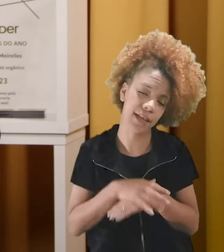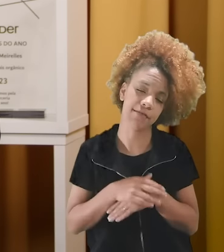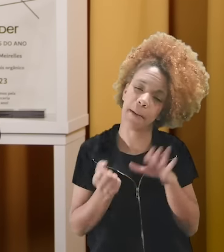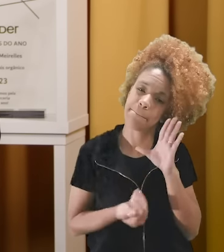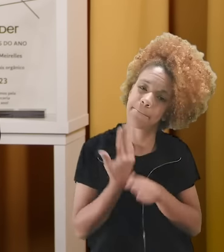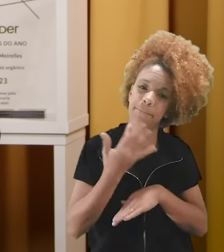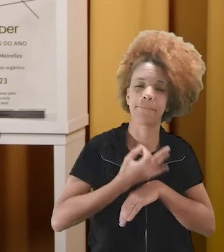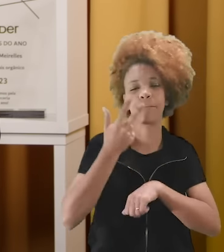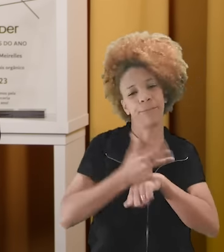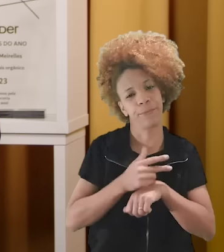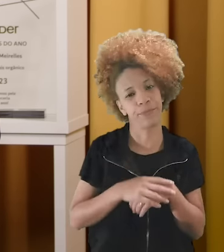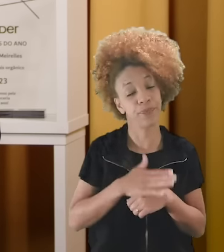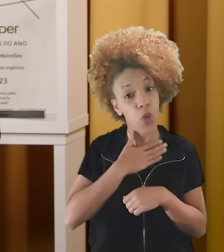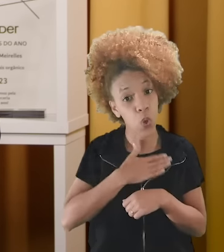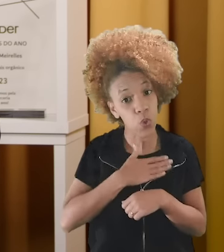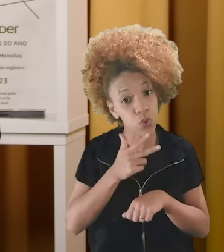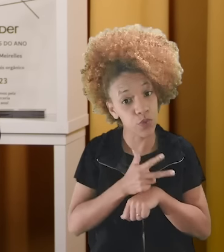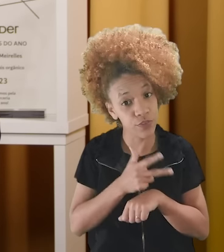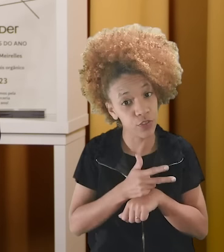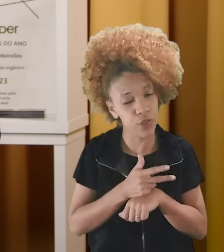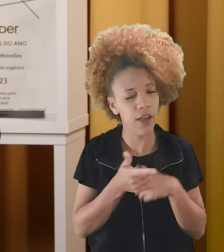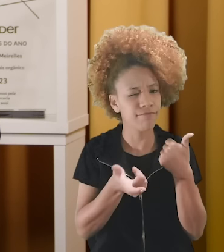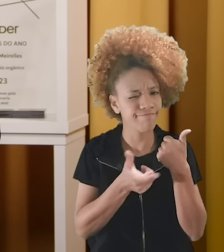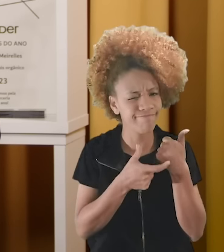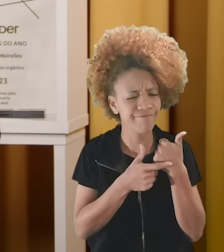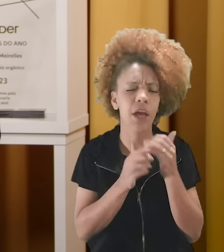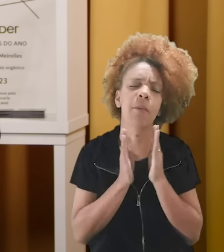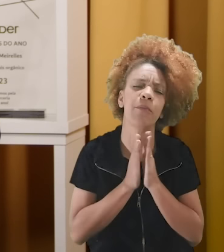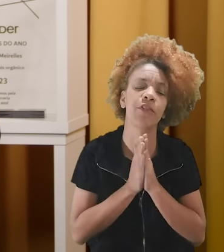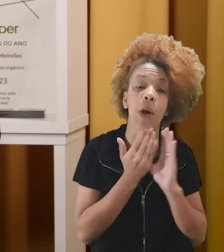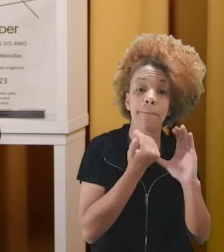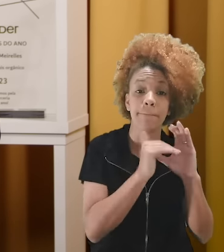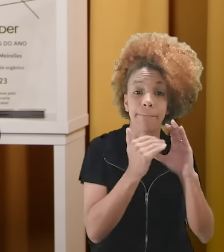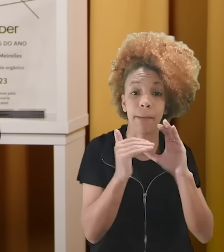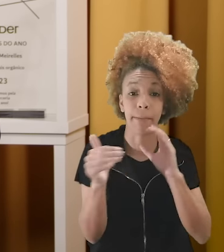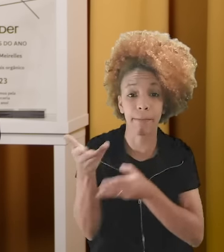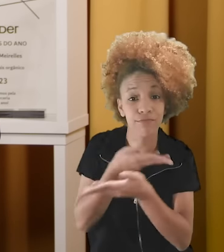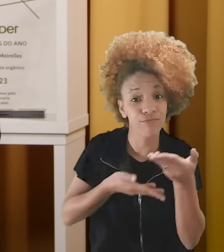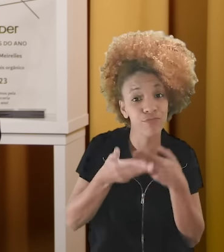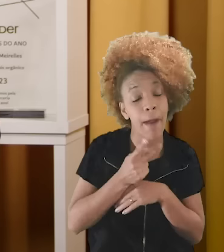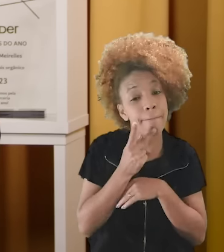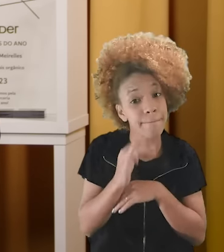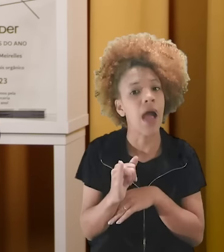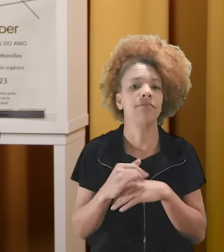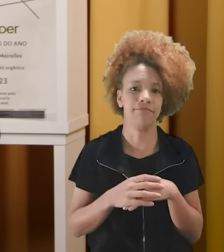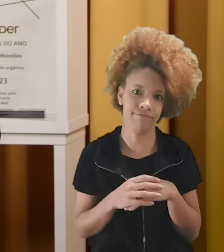esse episódio acontecer gostou desse vídeo deixa o like e por favor encaminhe esse vídeo para pais